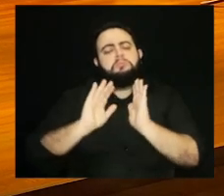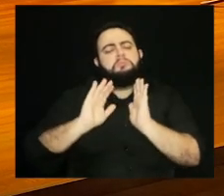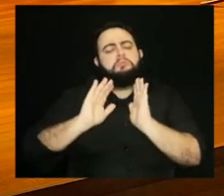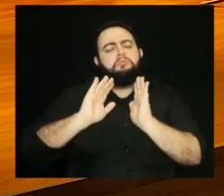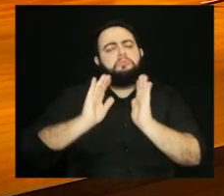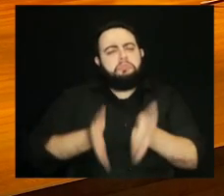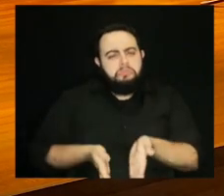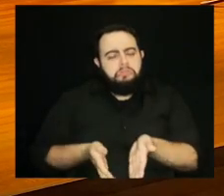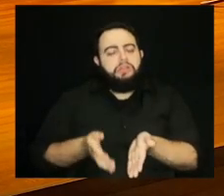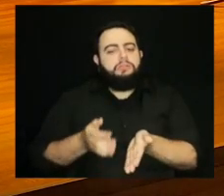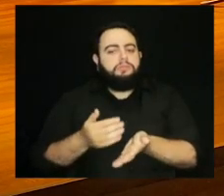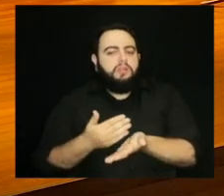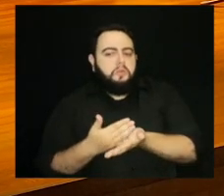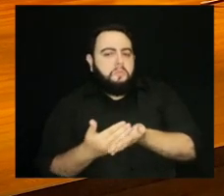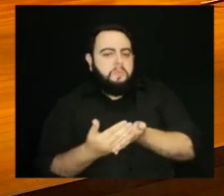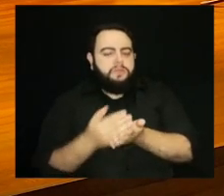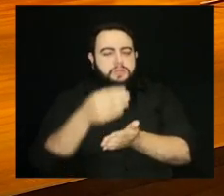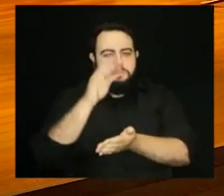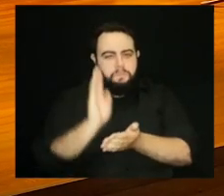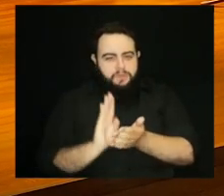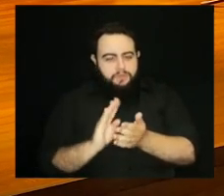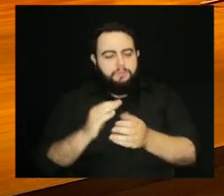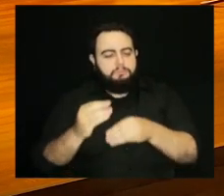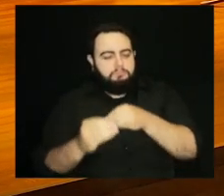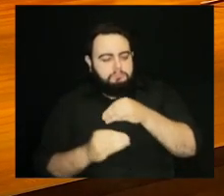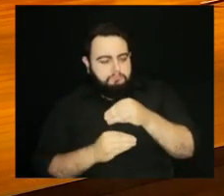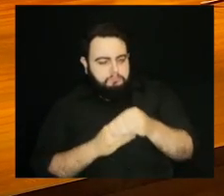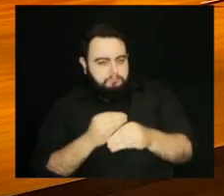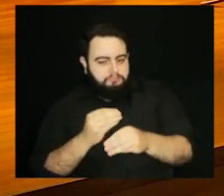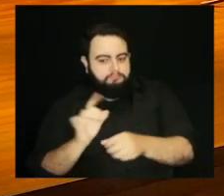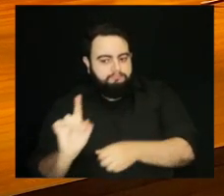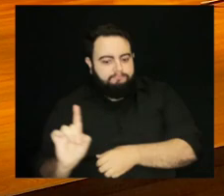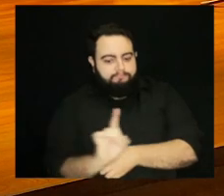aí entra o segundo nome importante da música, um dos dois únicos nomes que ficou da música